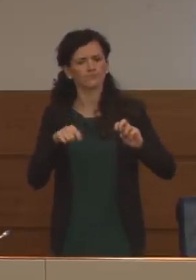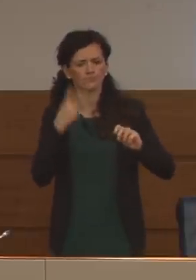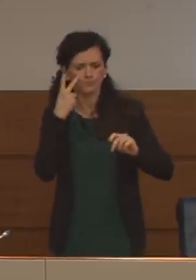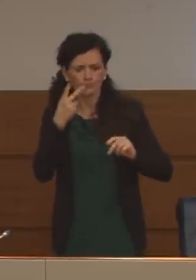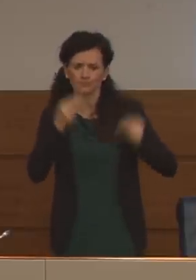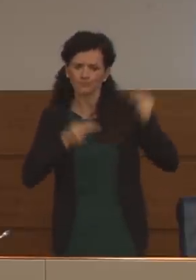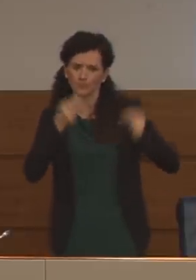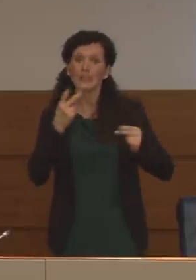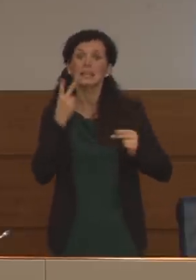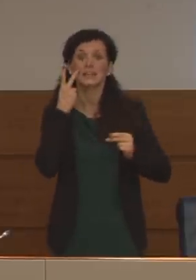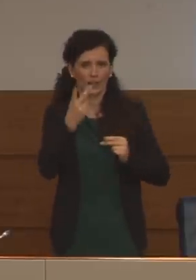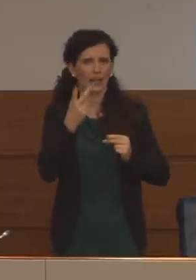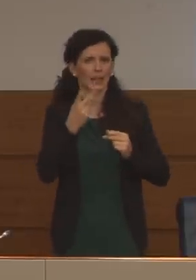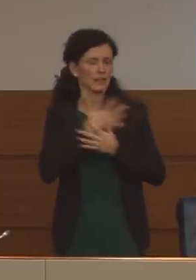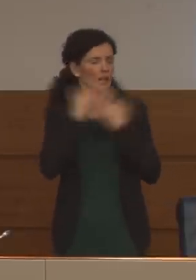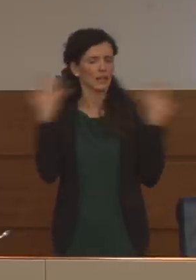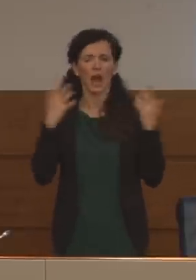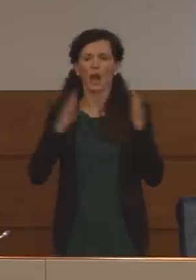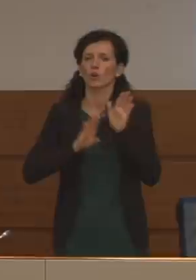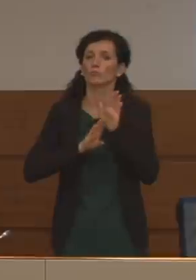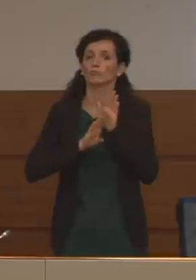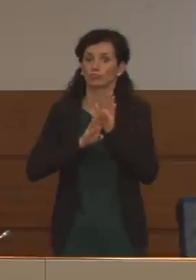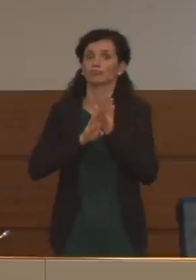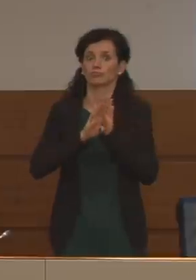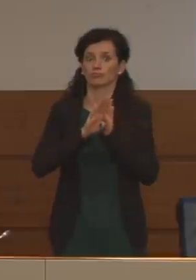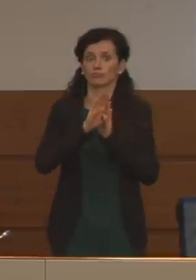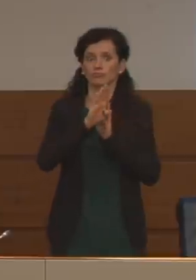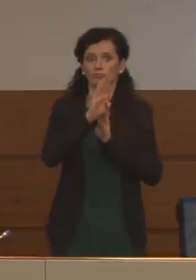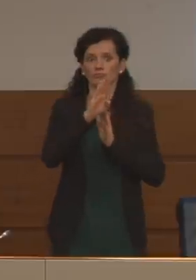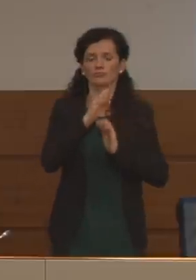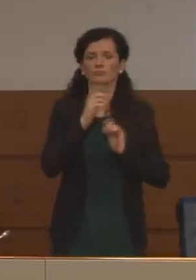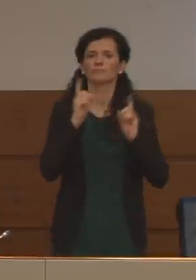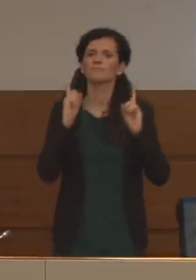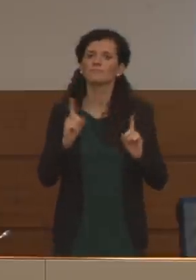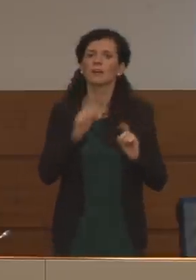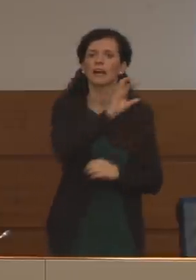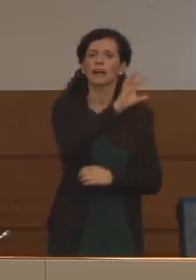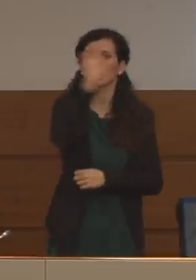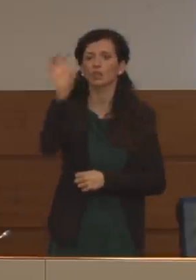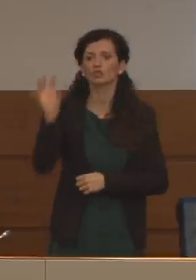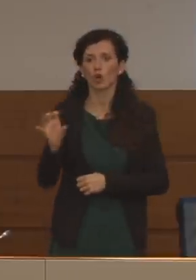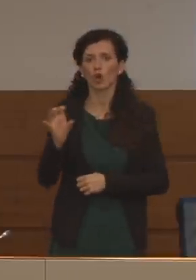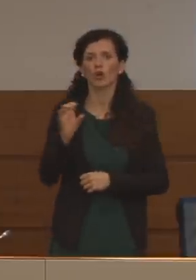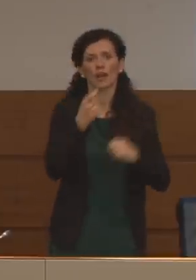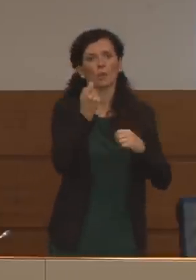crescite che sono un po' diversificate per regione chiaramente a livello